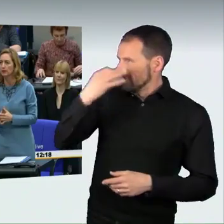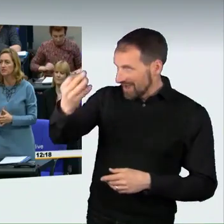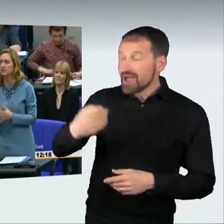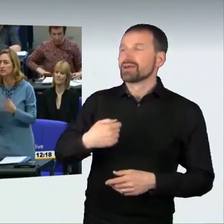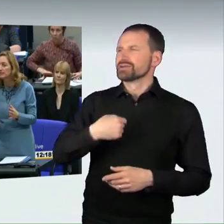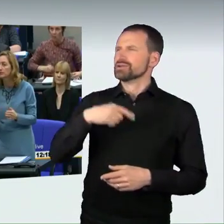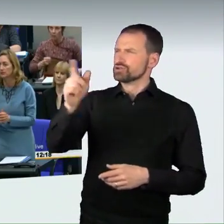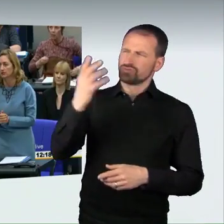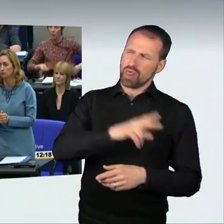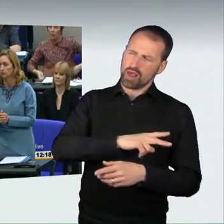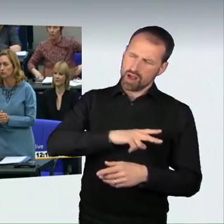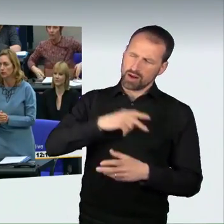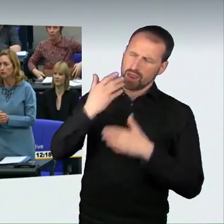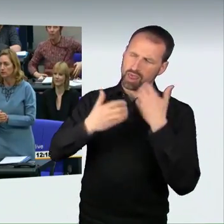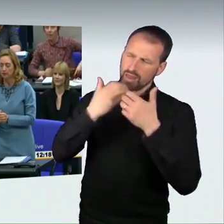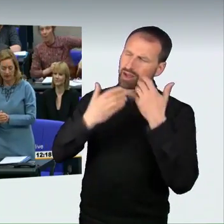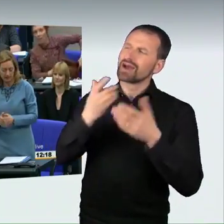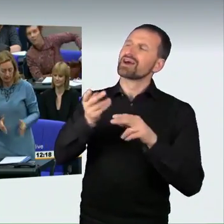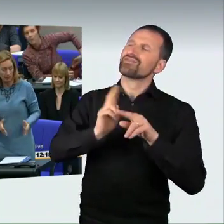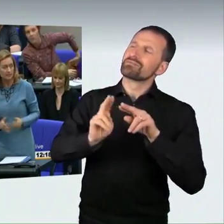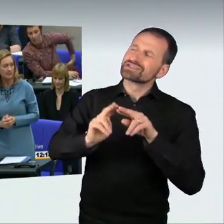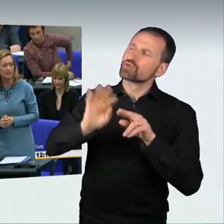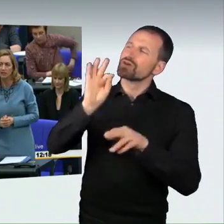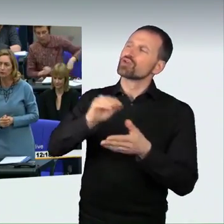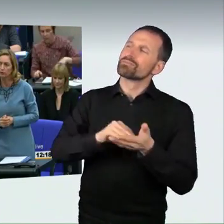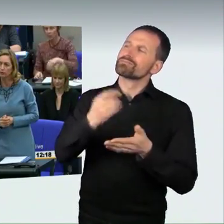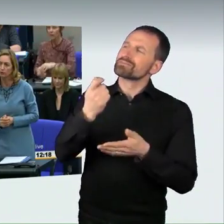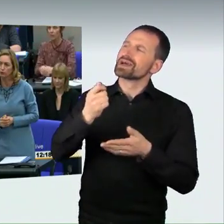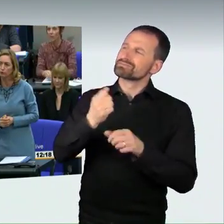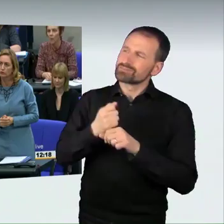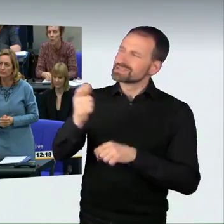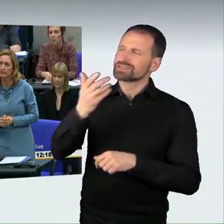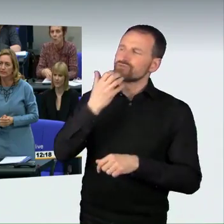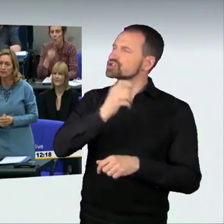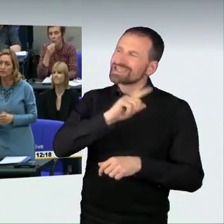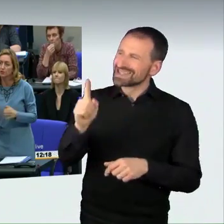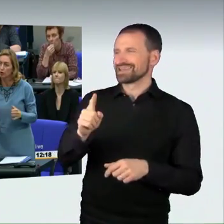der Mietpreisbremse Sie nicht mitgehen würden. Ich habe aber mehrere Zitate von Ihnen gefunden, in denen Sie gesagt haben,